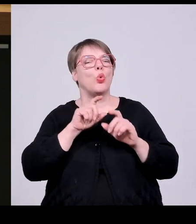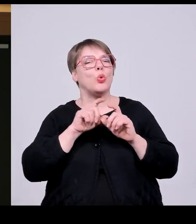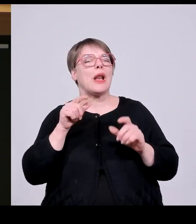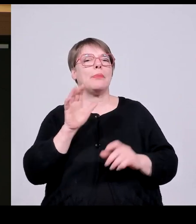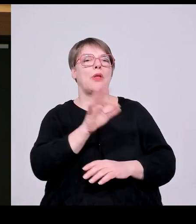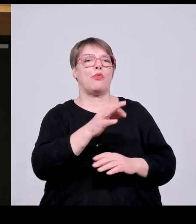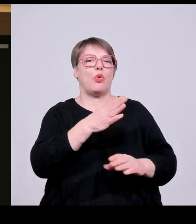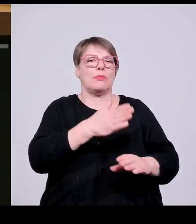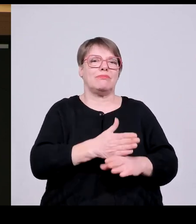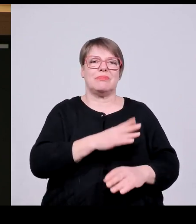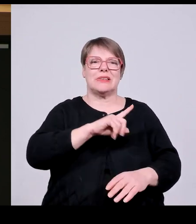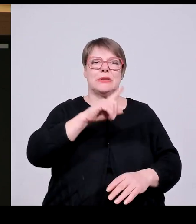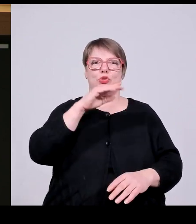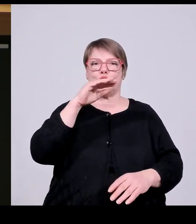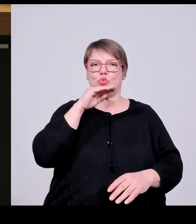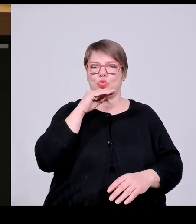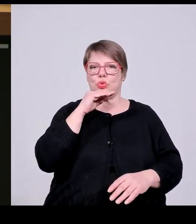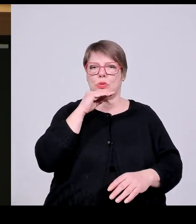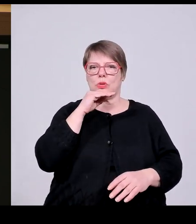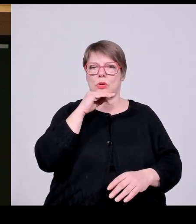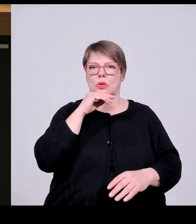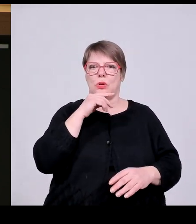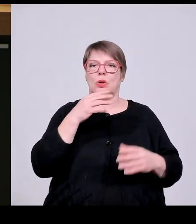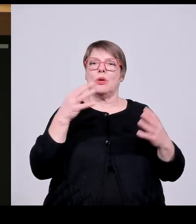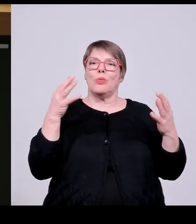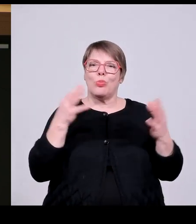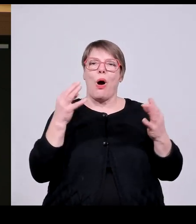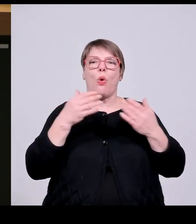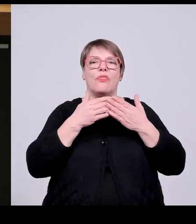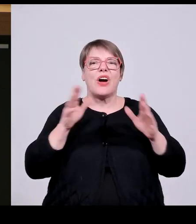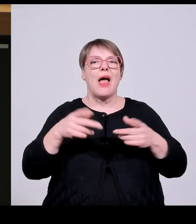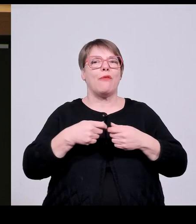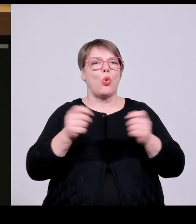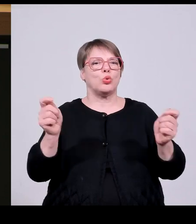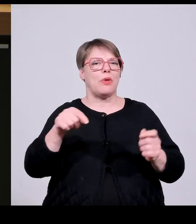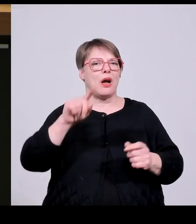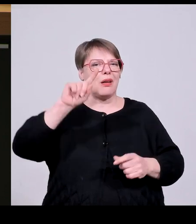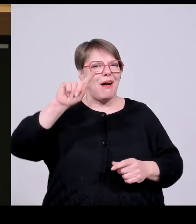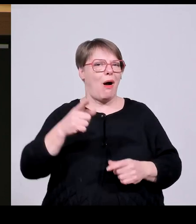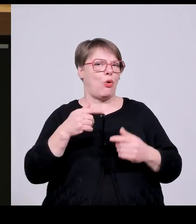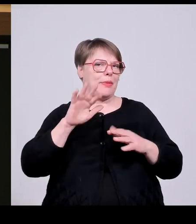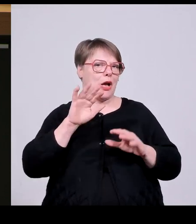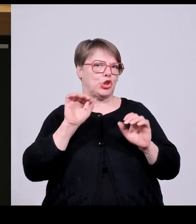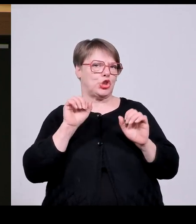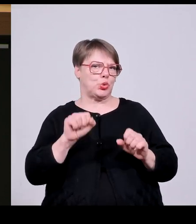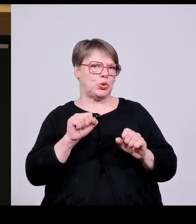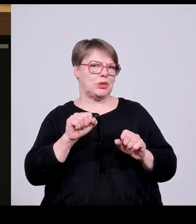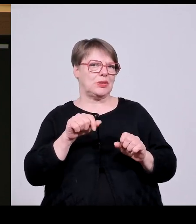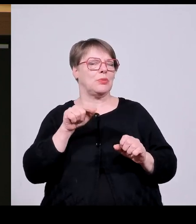die Mieten- und Baukrise ist kein Berliner Phänomen, sondern wir haben in allen großen Städten ganz ähnliche Probleme